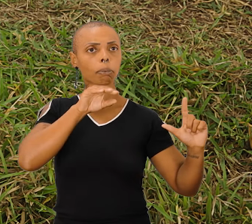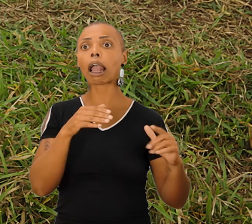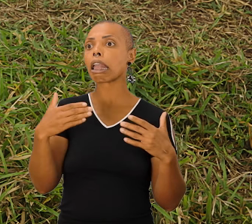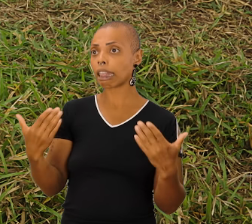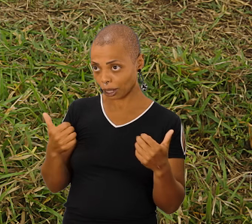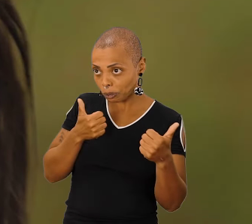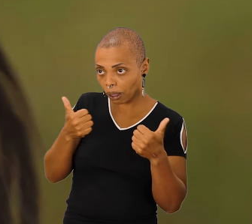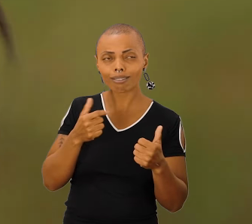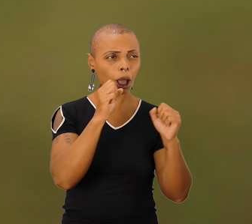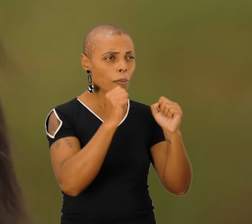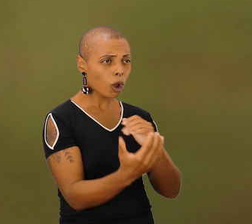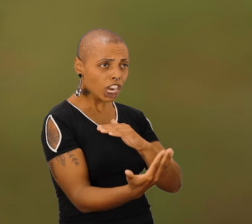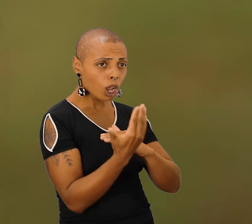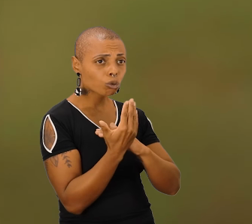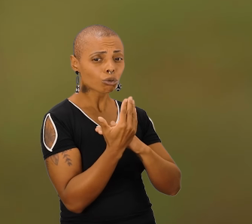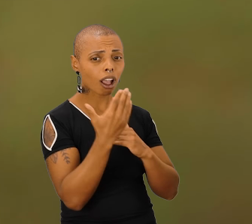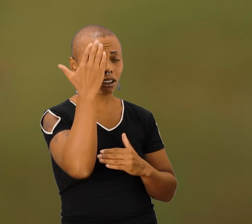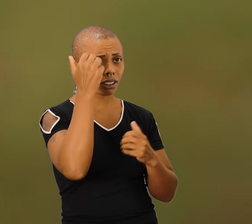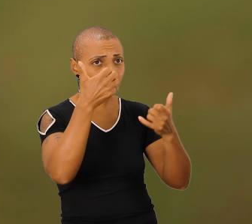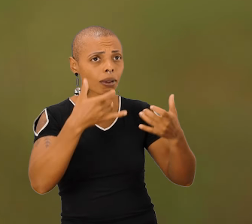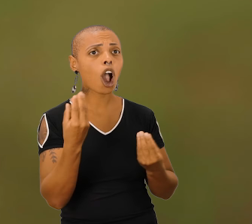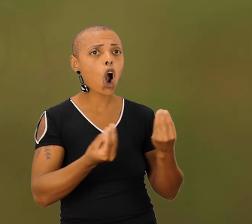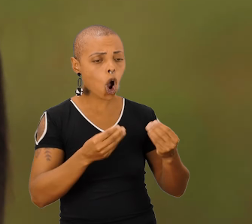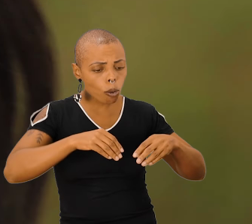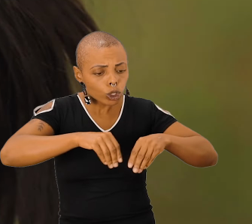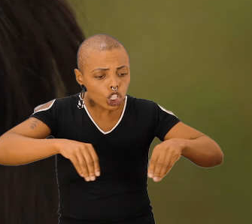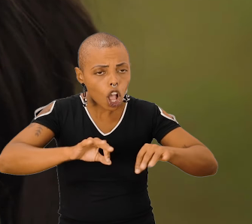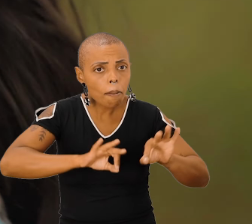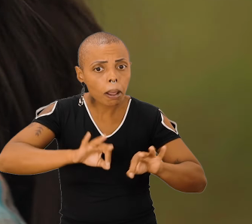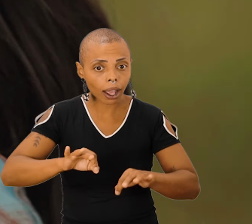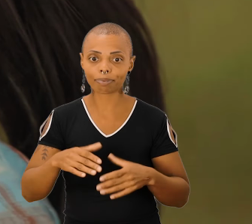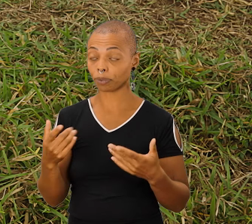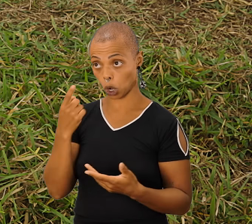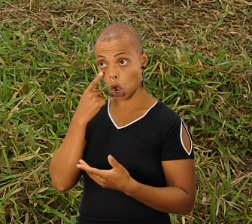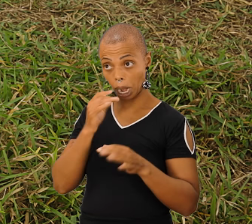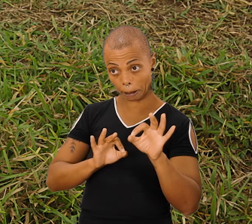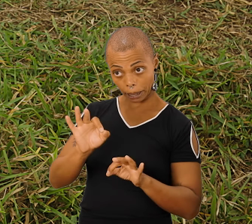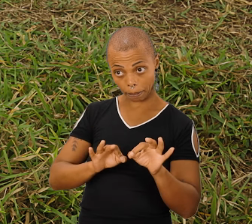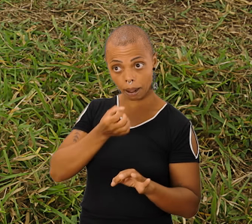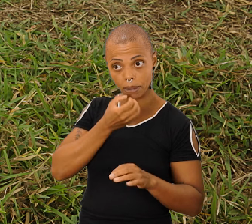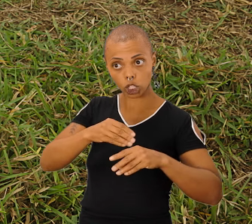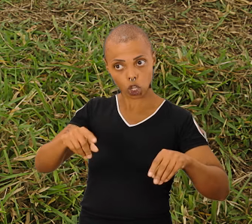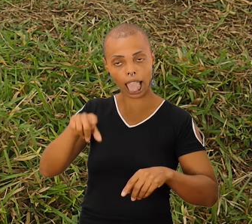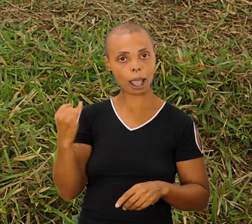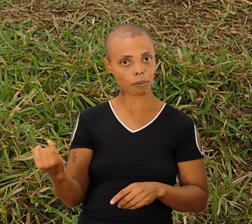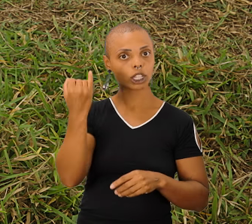[Dininha] Será que você pode ajudar a gente? Cê sabe me dizer como é que se prepara um solo? [Paulo] Cê sabia que o bom preparo do solo é super importante para a lavoura?